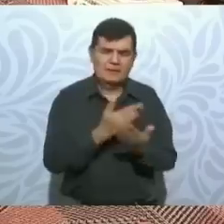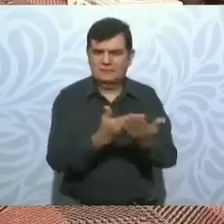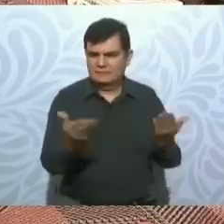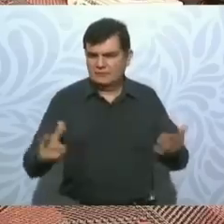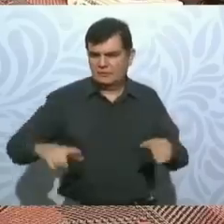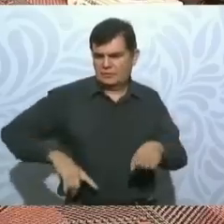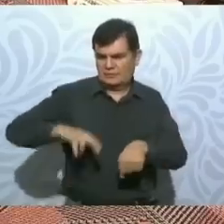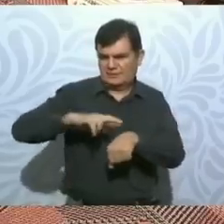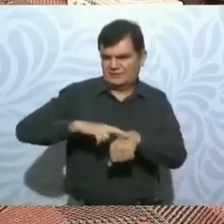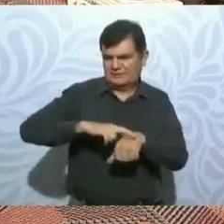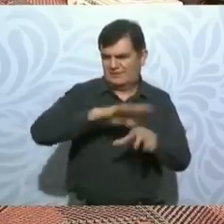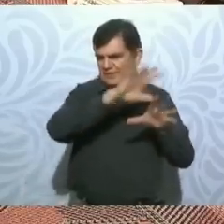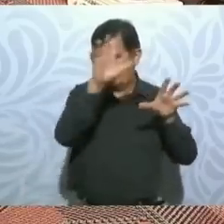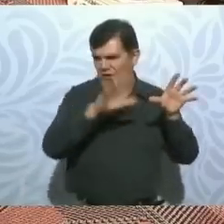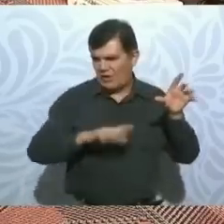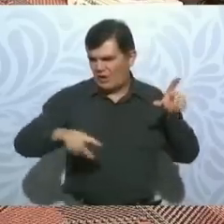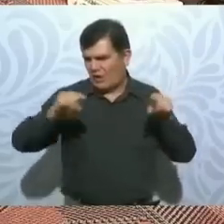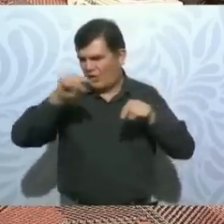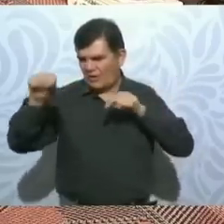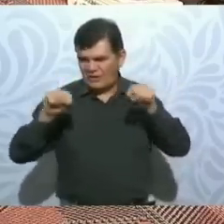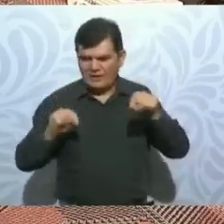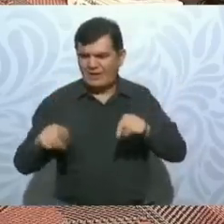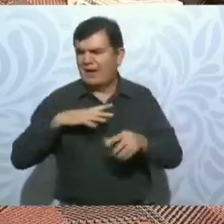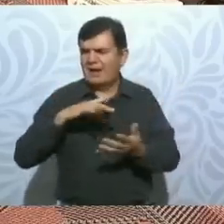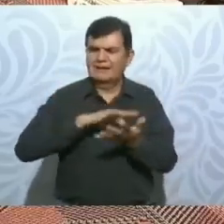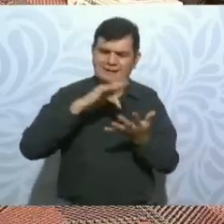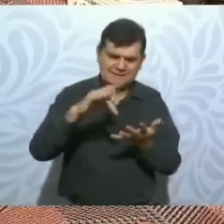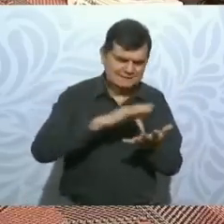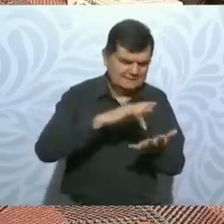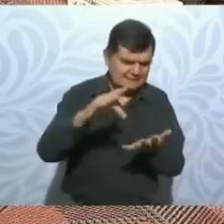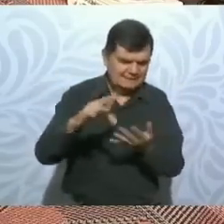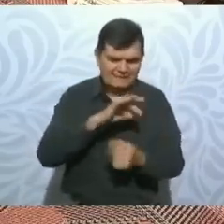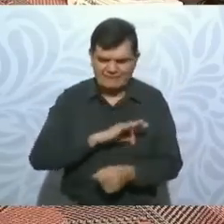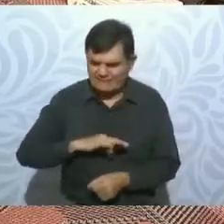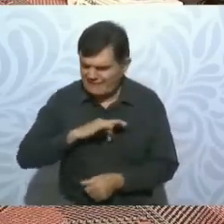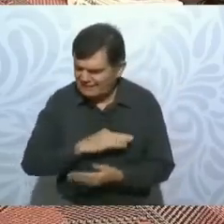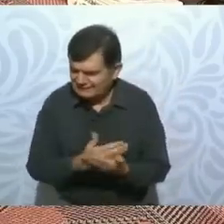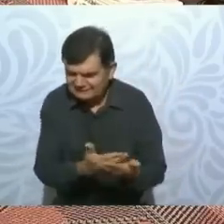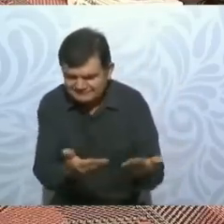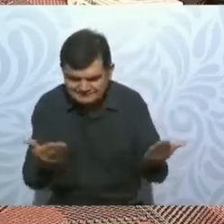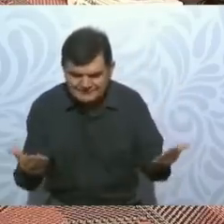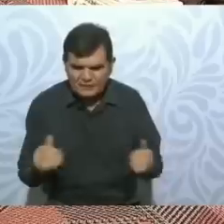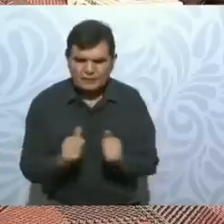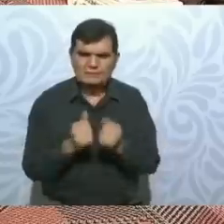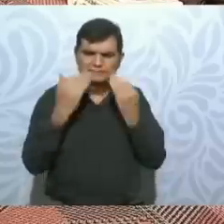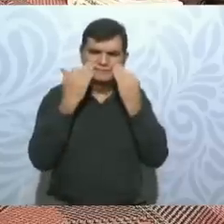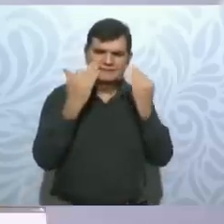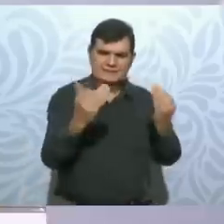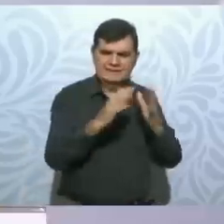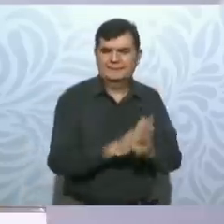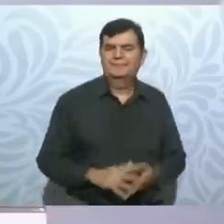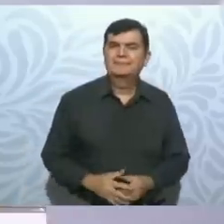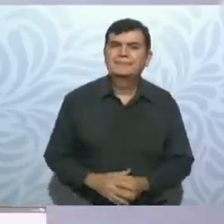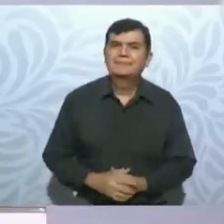nuestro país Muchas felicidades y muchas gracias por estar [Música]